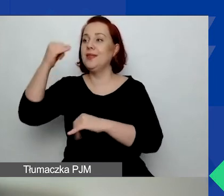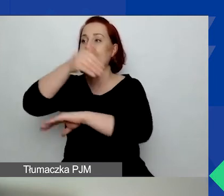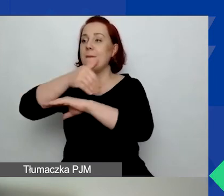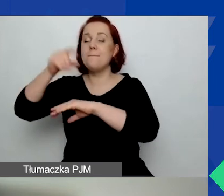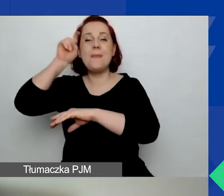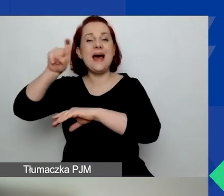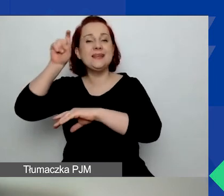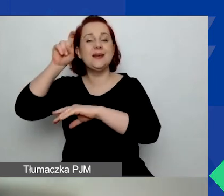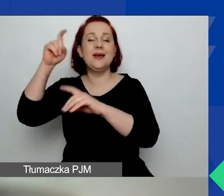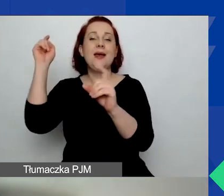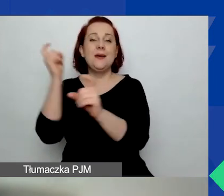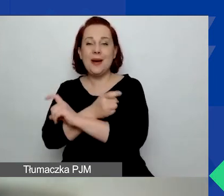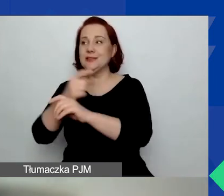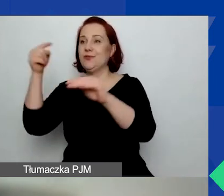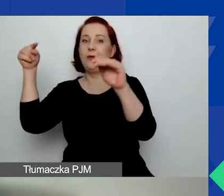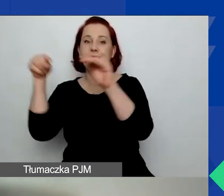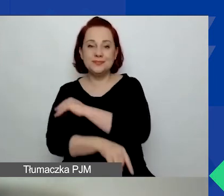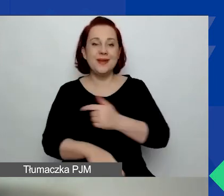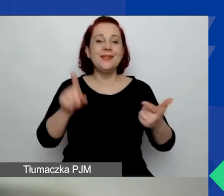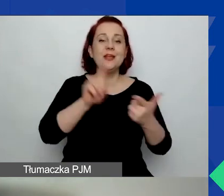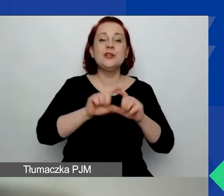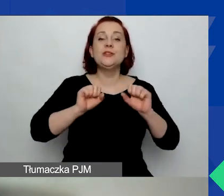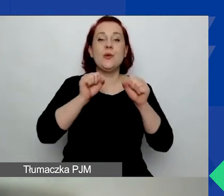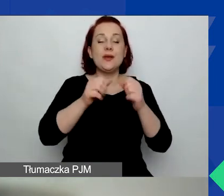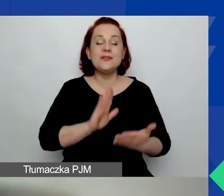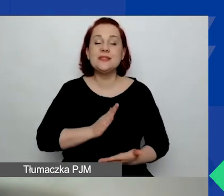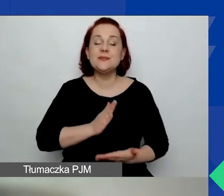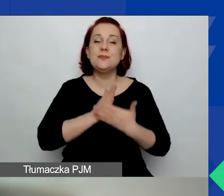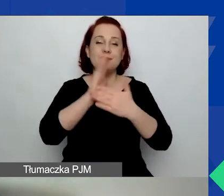działania wspierające osoby LGBT+ i działania antydyskryminacyjne.